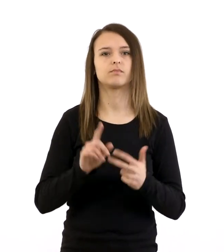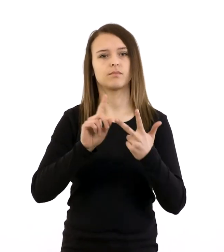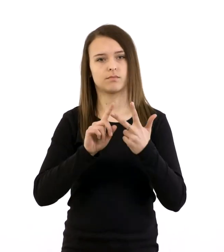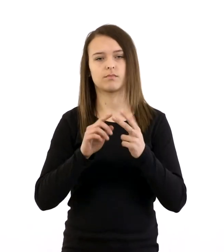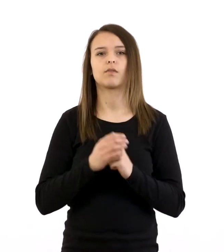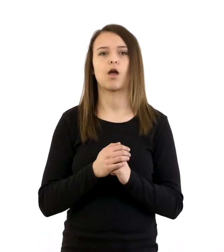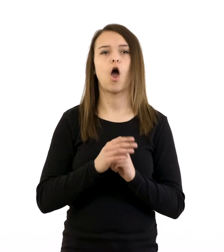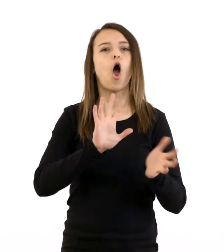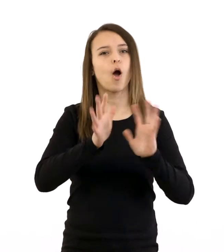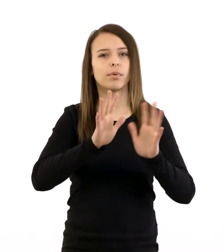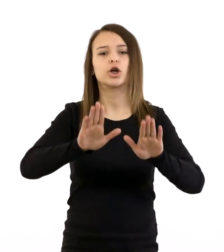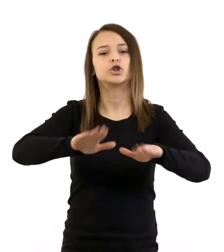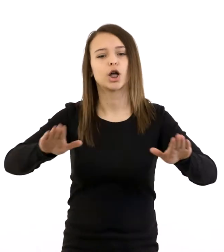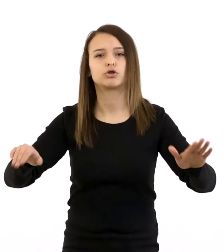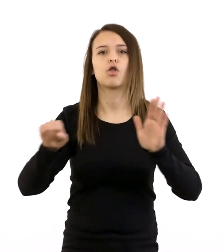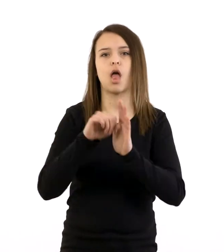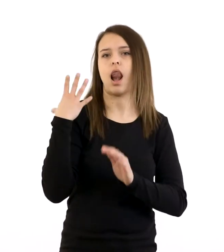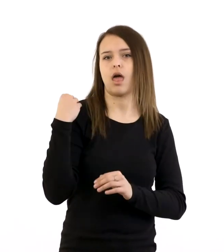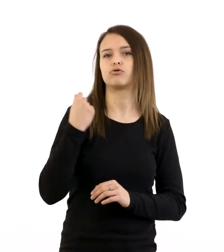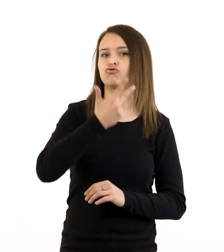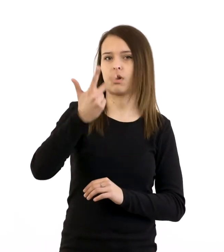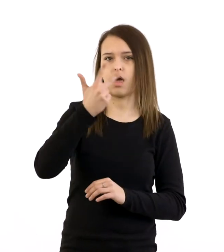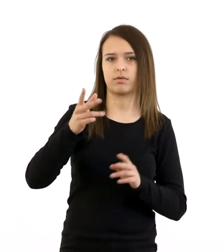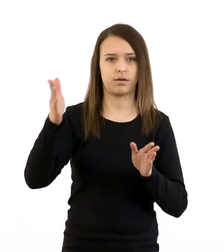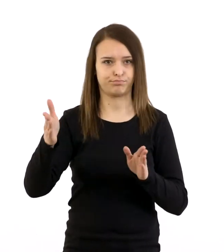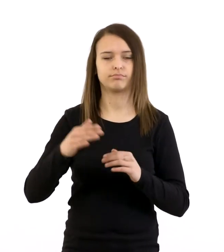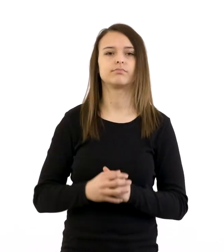opieki nad dziećmi do lat trzech,